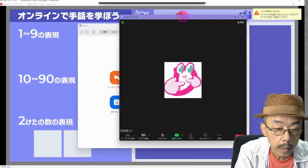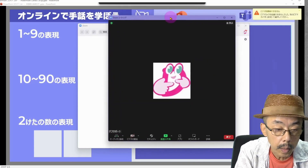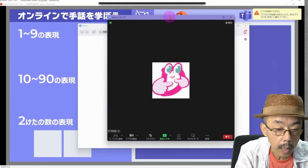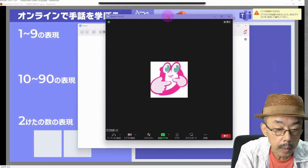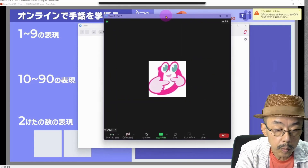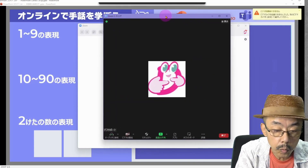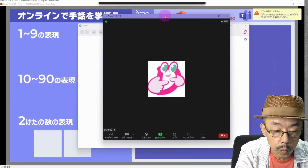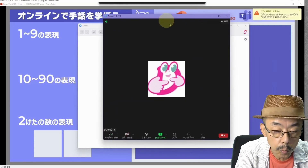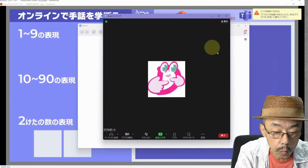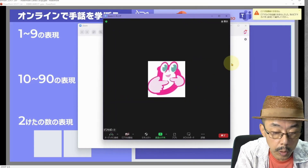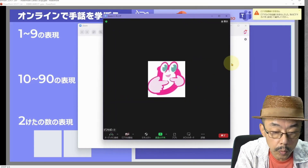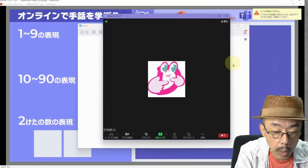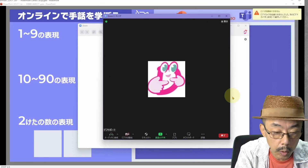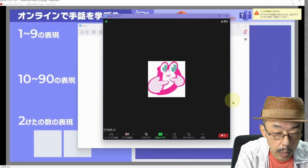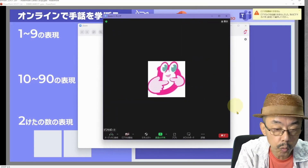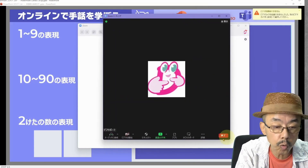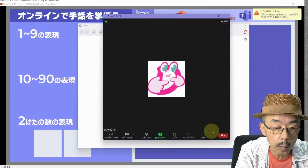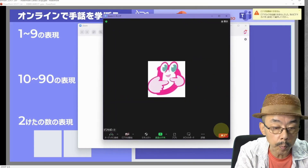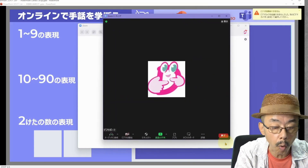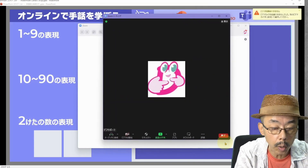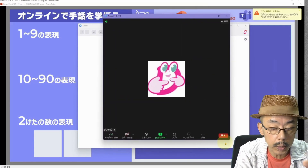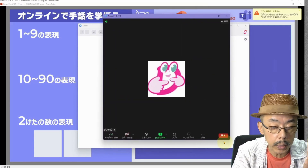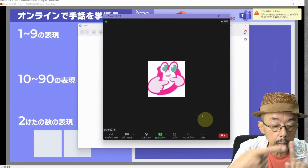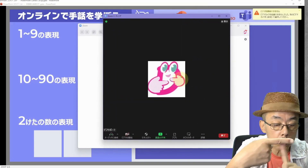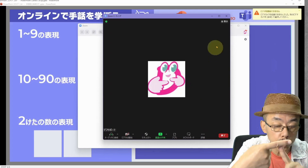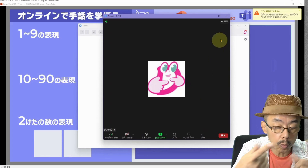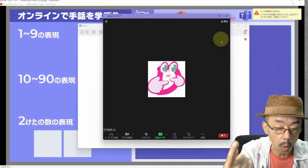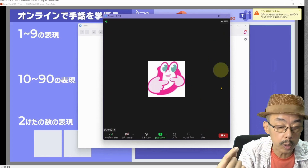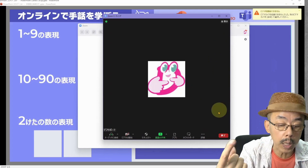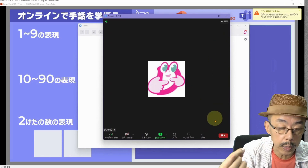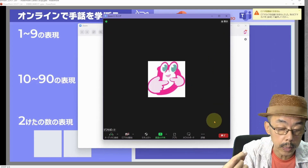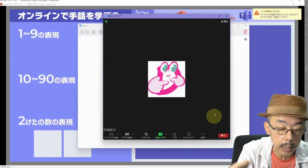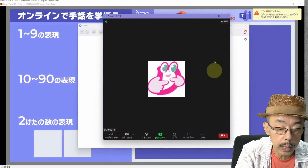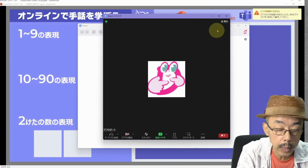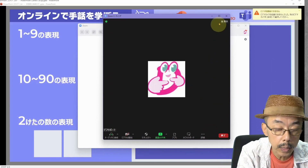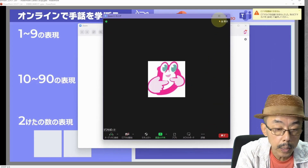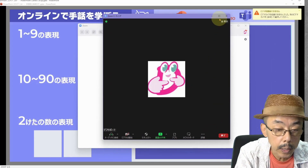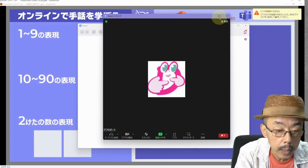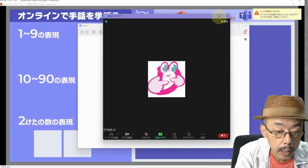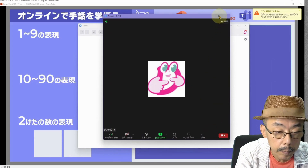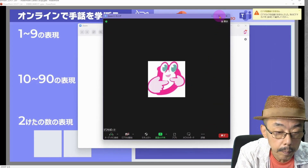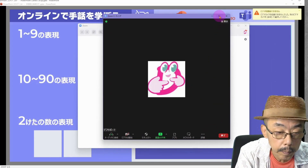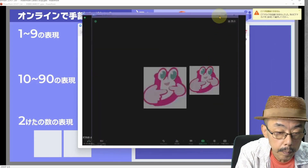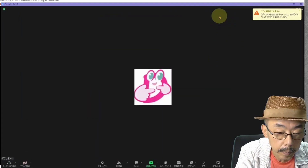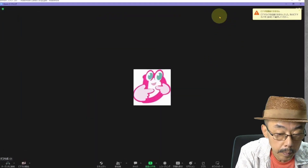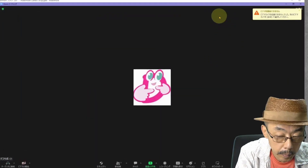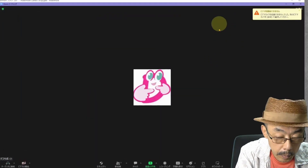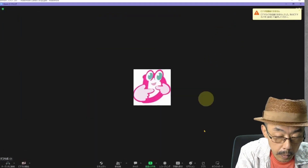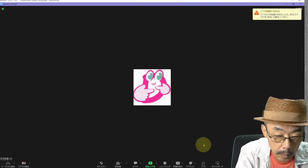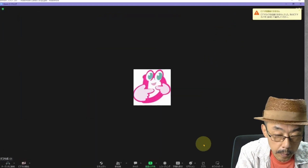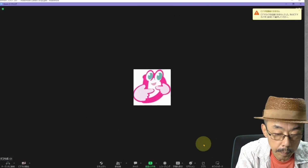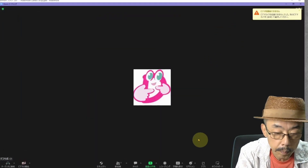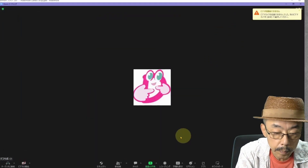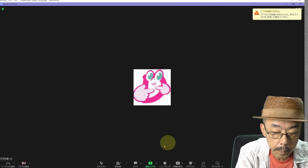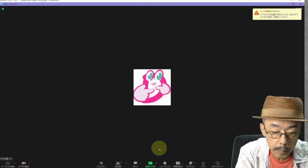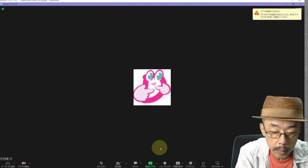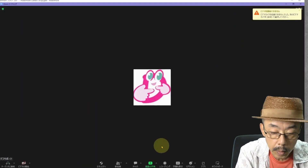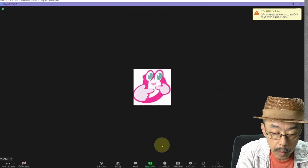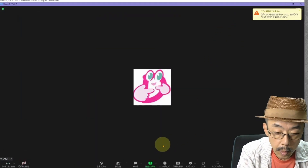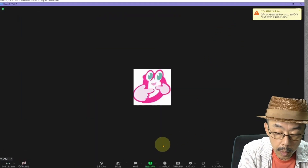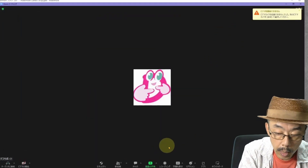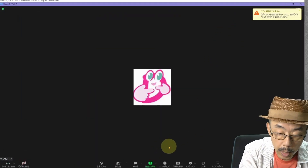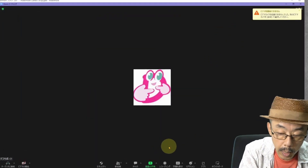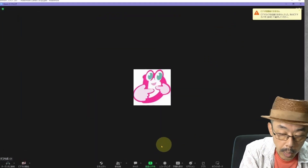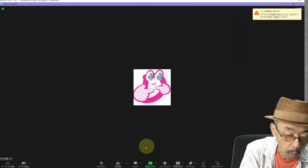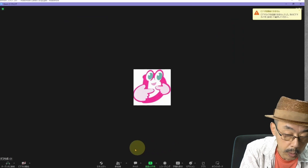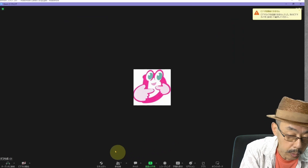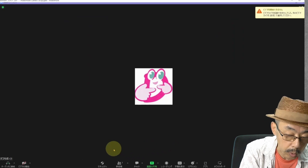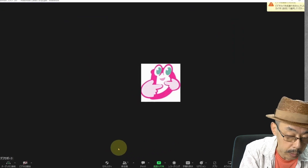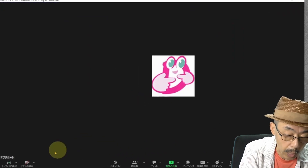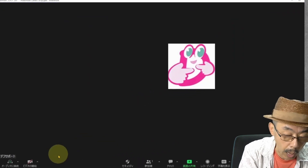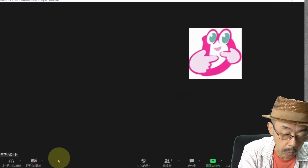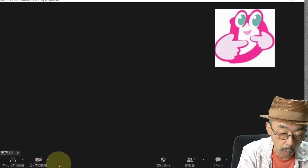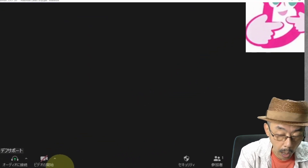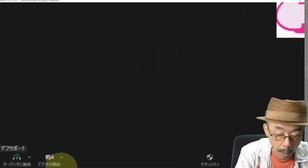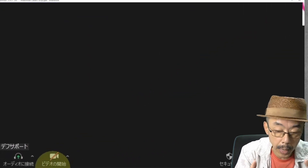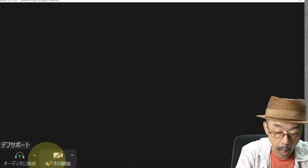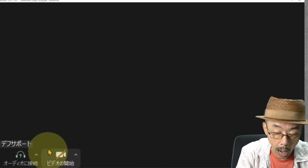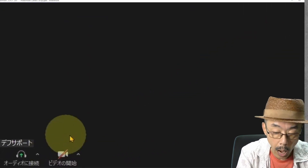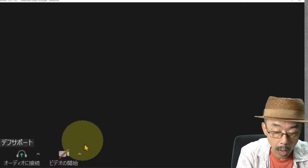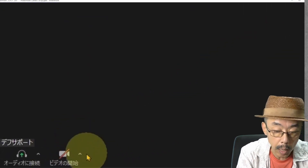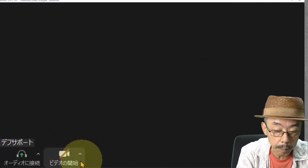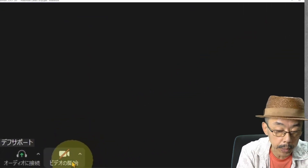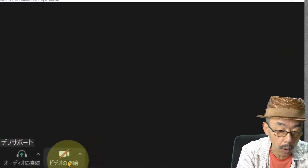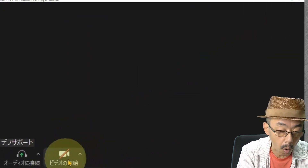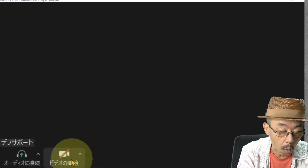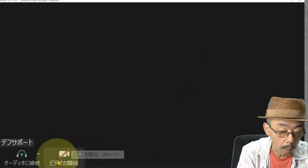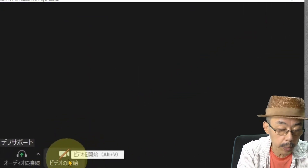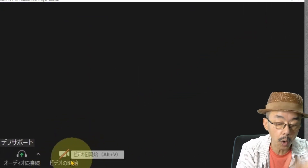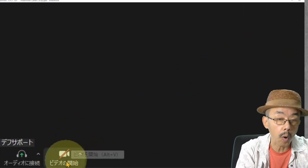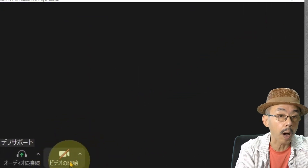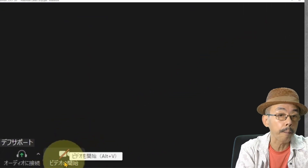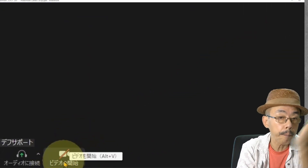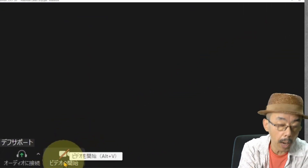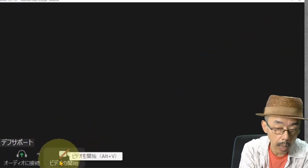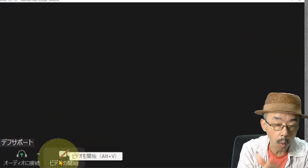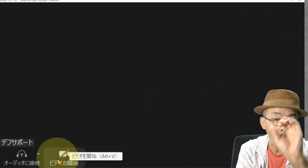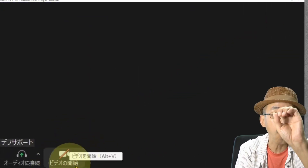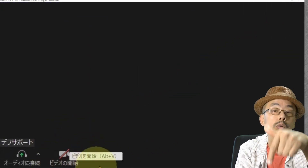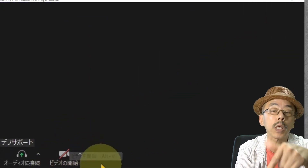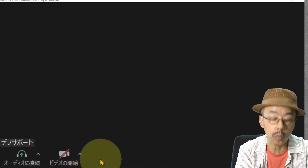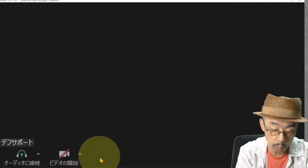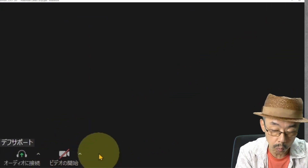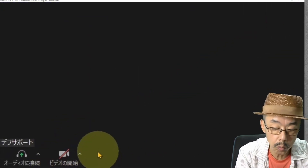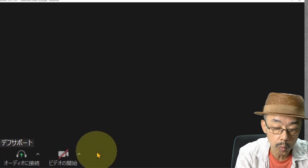これもTeamsと同じで、ZoomのカメラはOFFです。